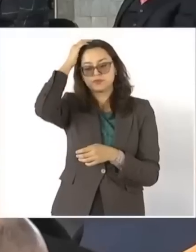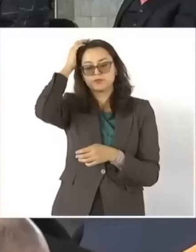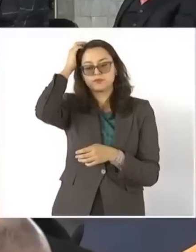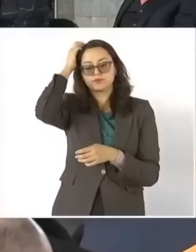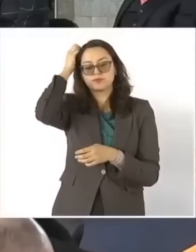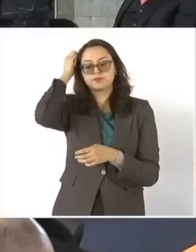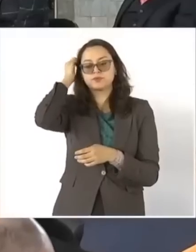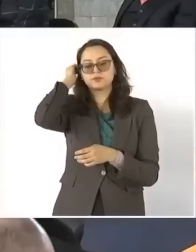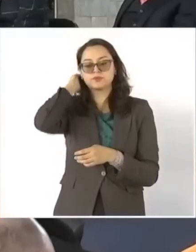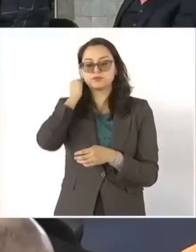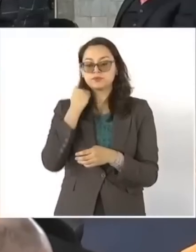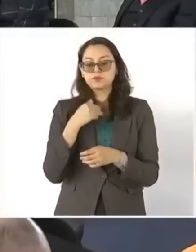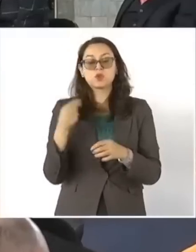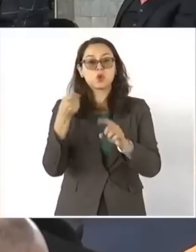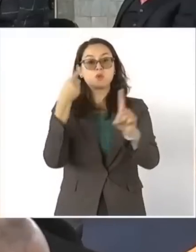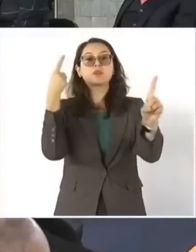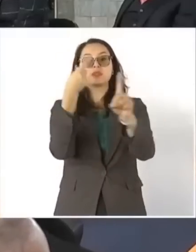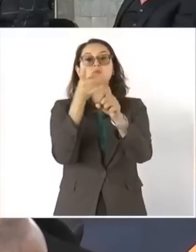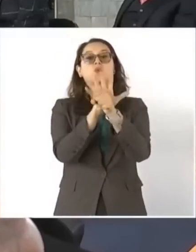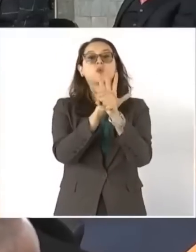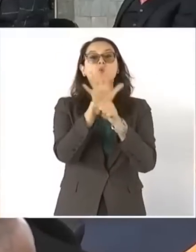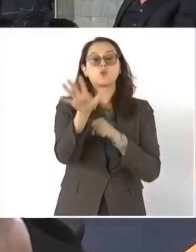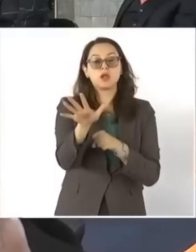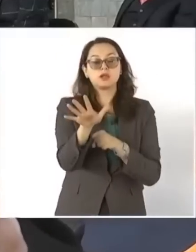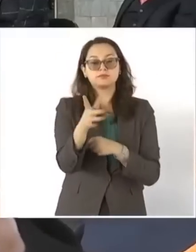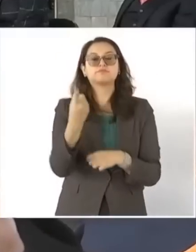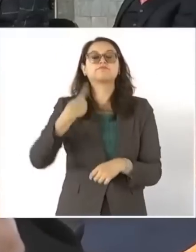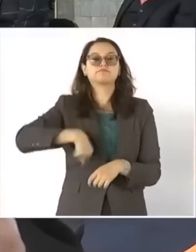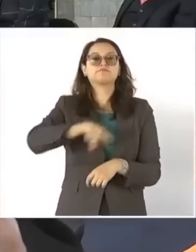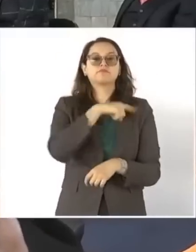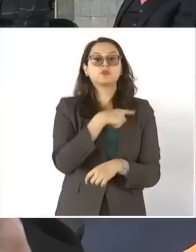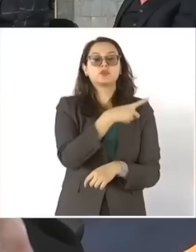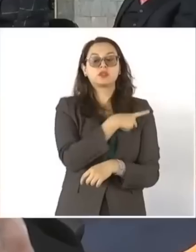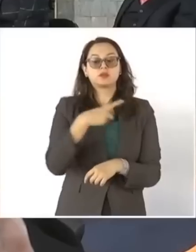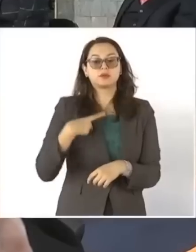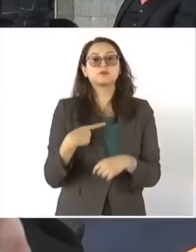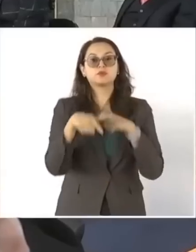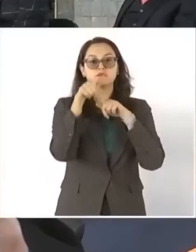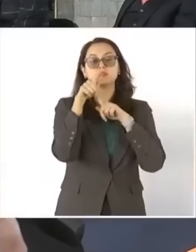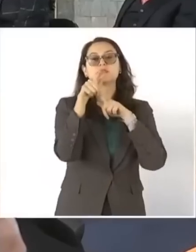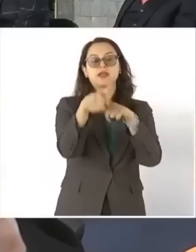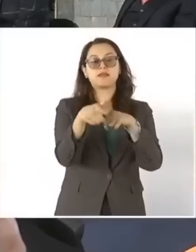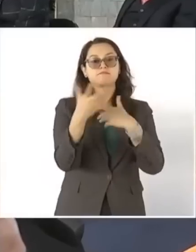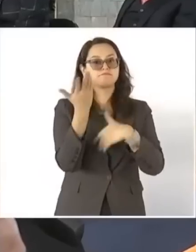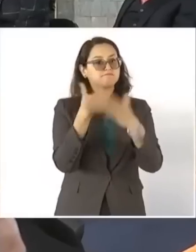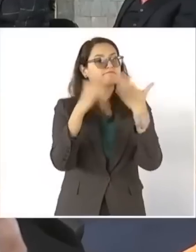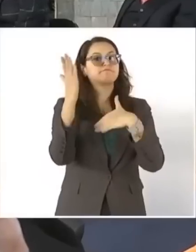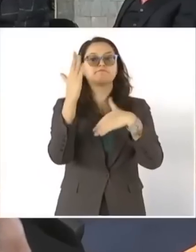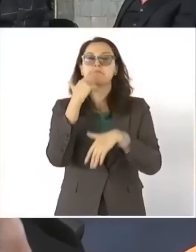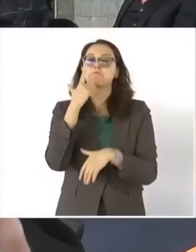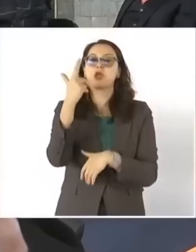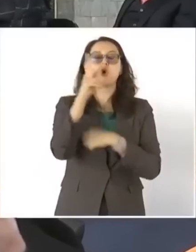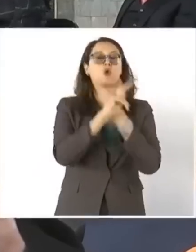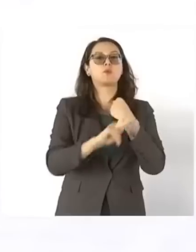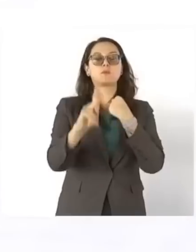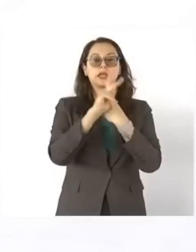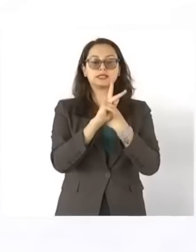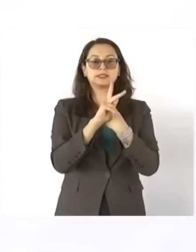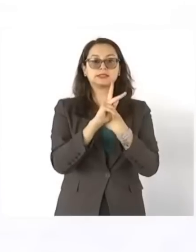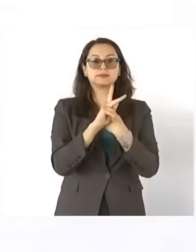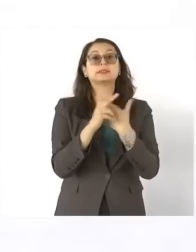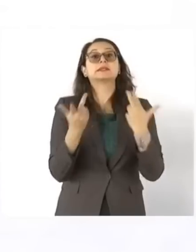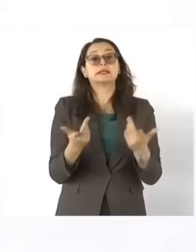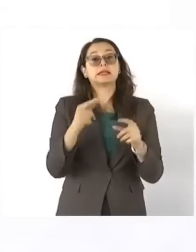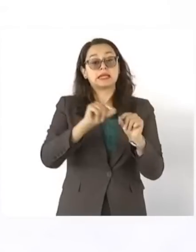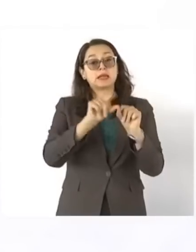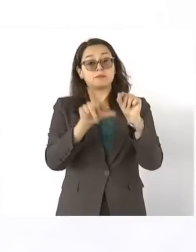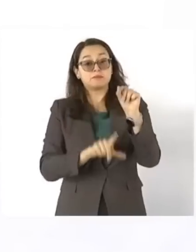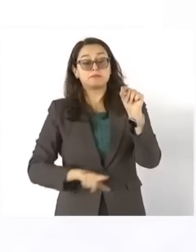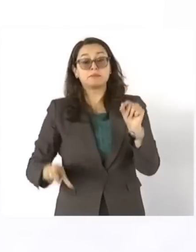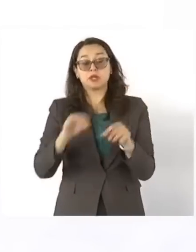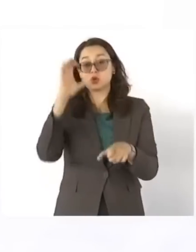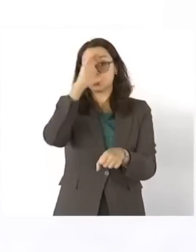pues es seguir haciendo de México el mejor país del mundo nuestro país es una potencia cultural